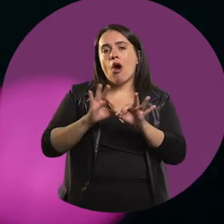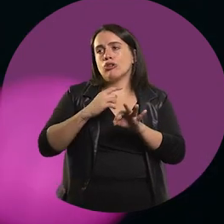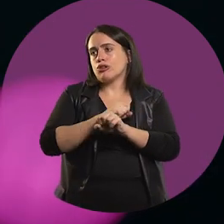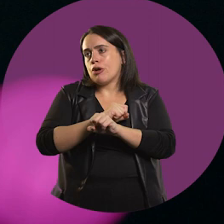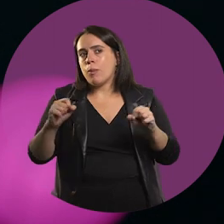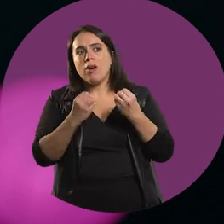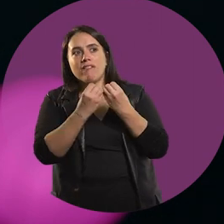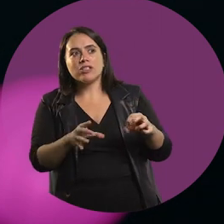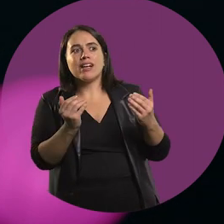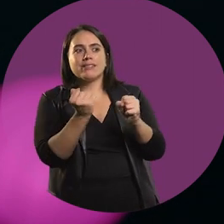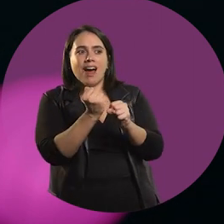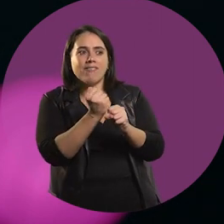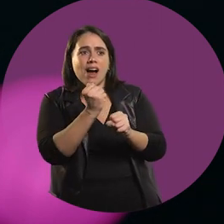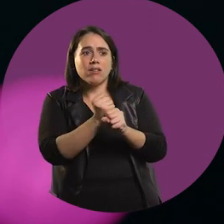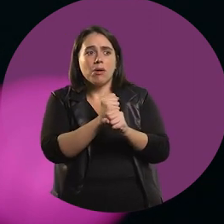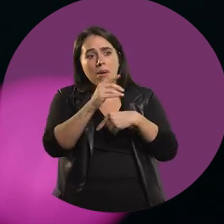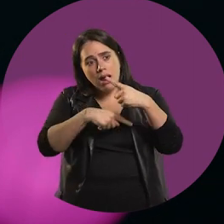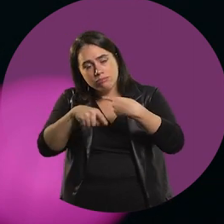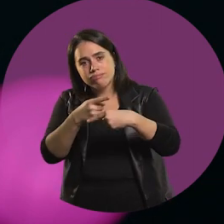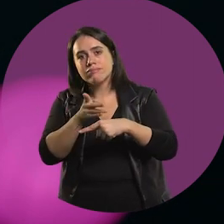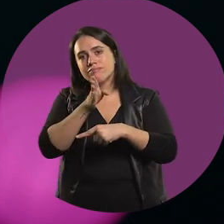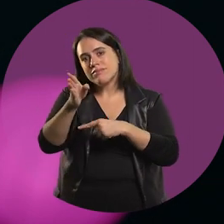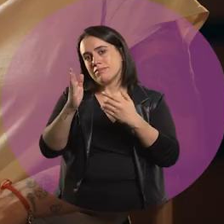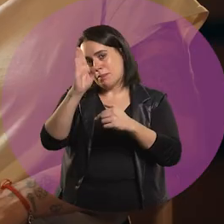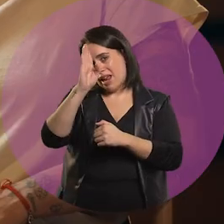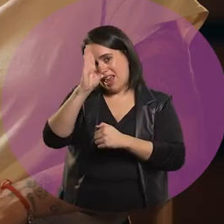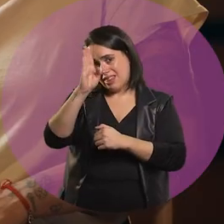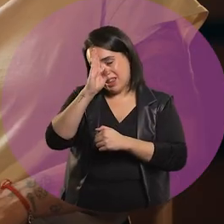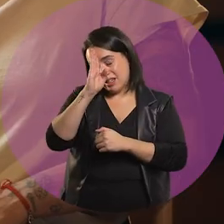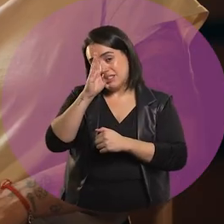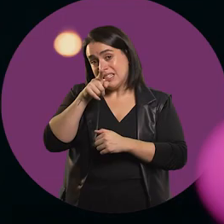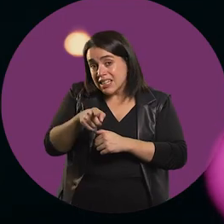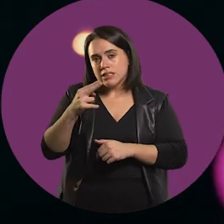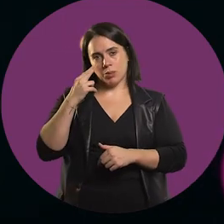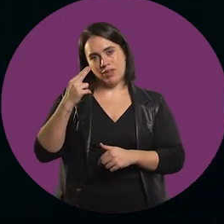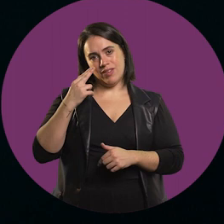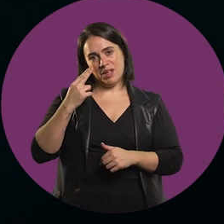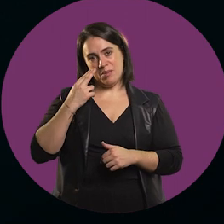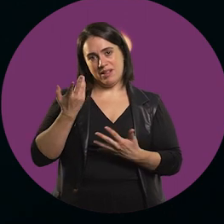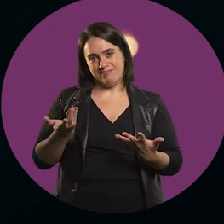dejar mi trabajo para poder formarme y ser parte de este seminario". Y ese es un problema,